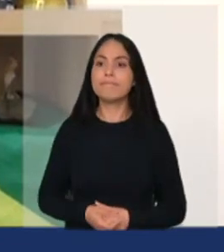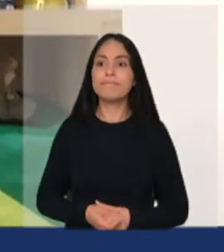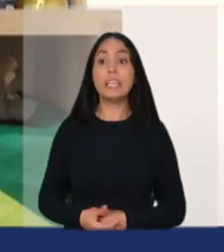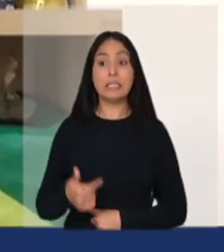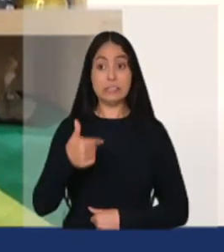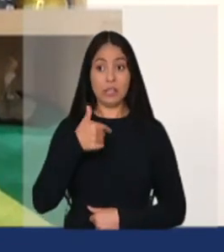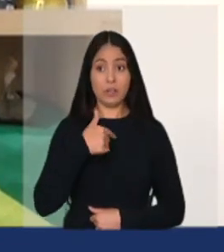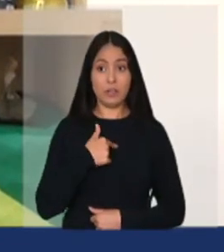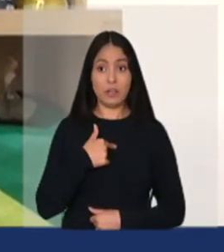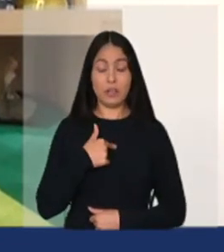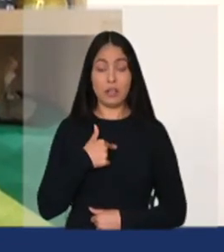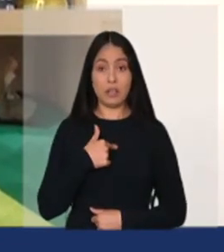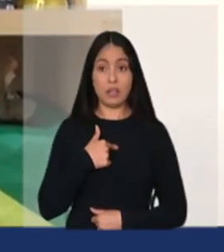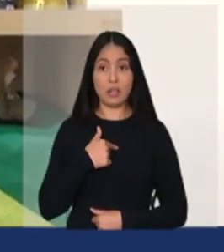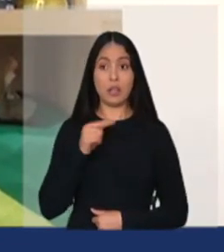SENHOR MINISTRO DO STF, POR...